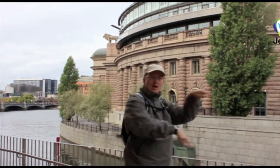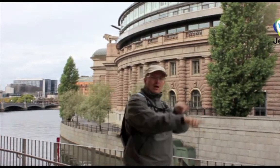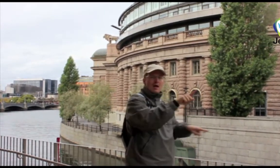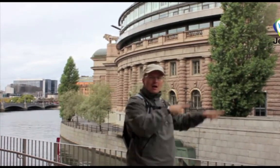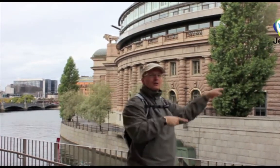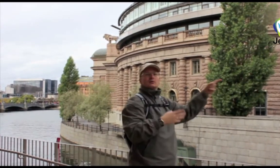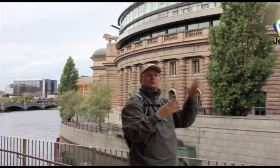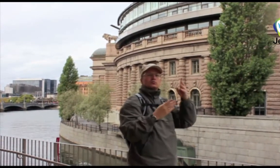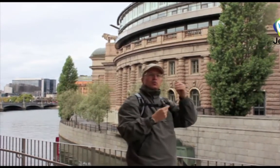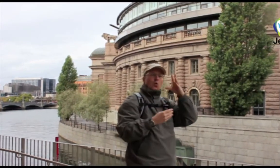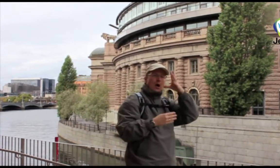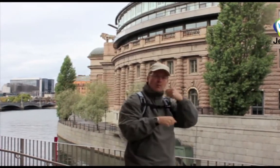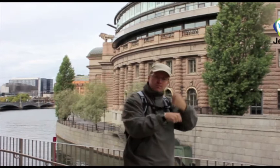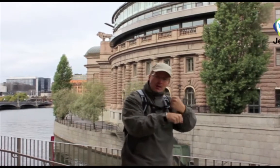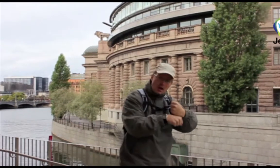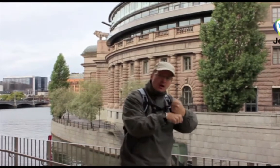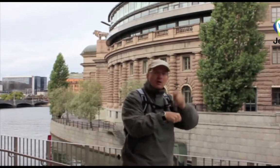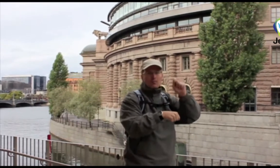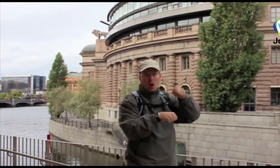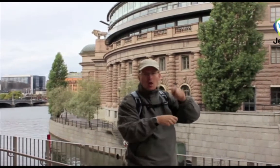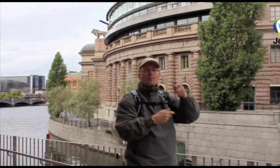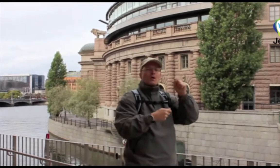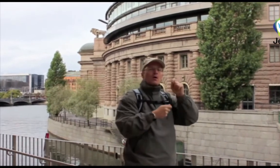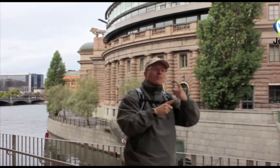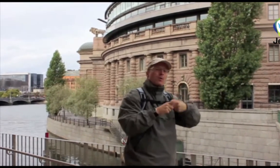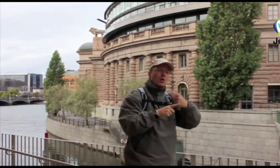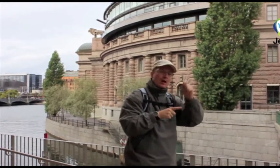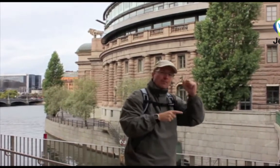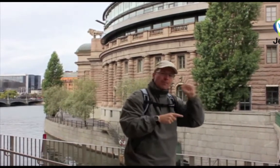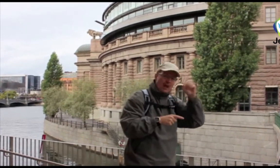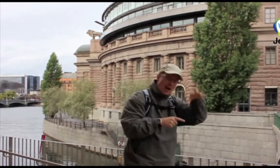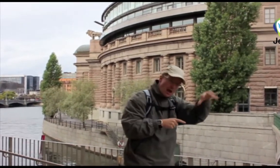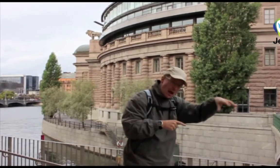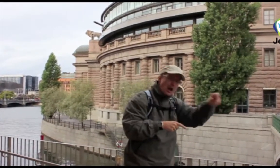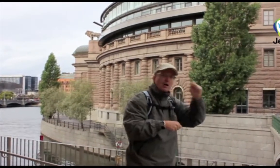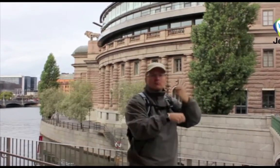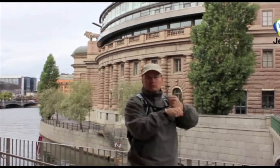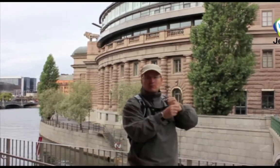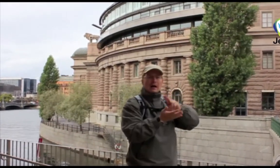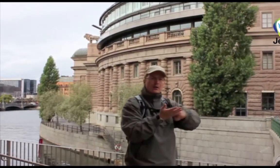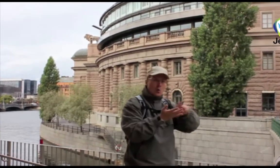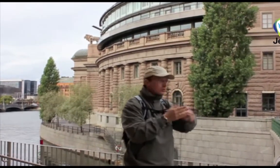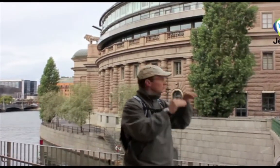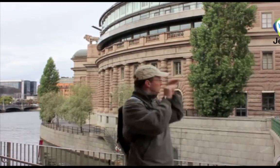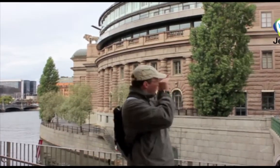Sok ember, képviselő jár ide, az irodákba dolgozni, többféle párt van.